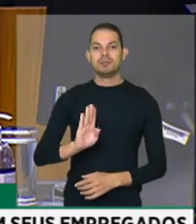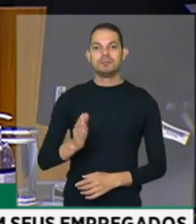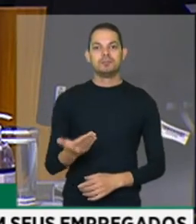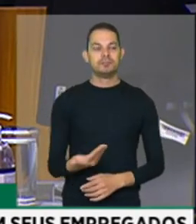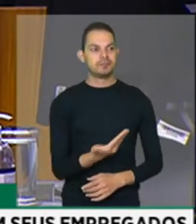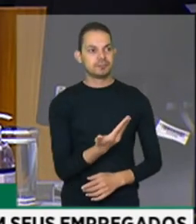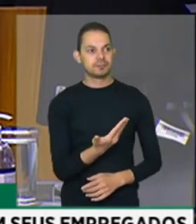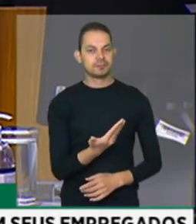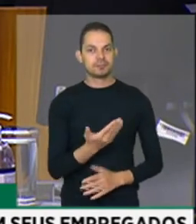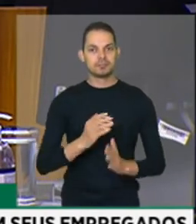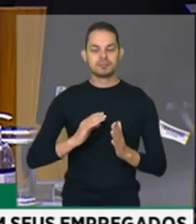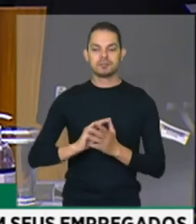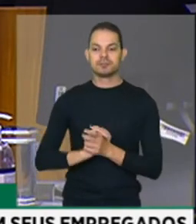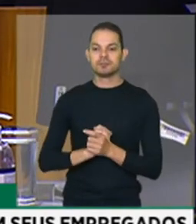[PRESIDENTE]: OBRIGADO. PSB? [DEPUTADO]: SIM, PRESIDENTE,